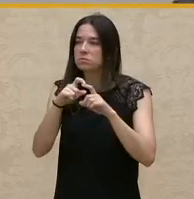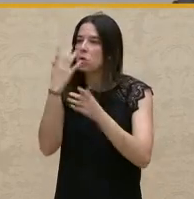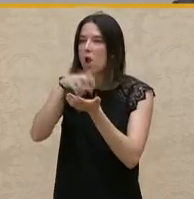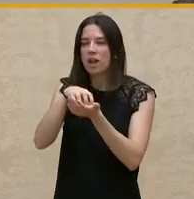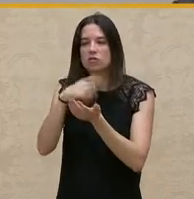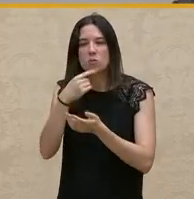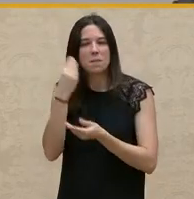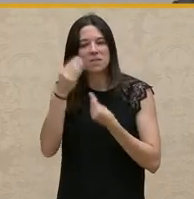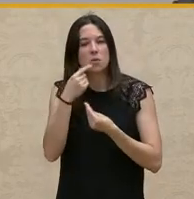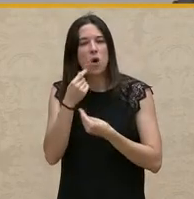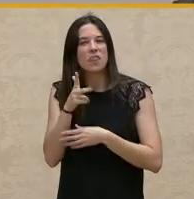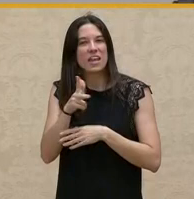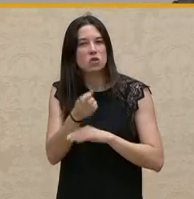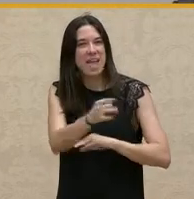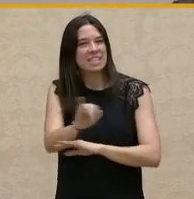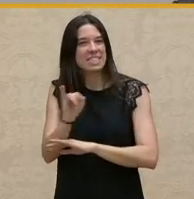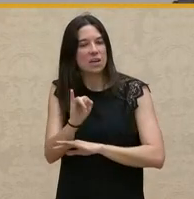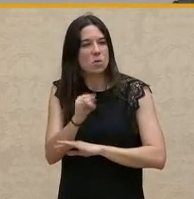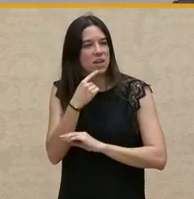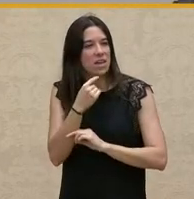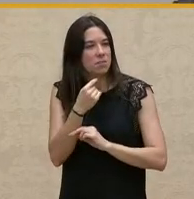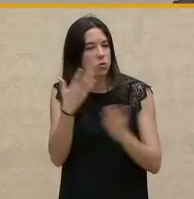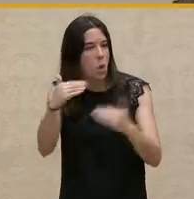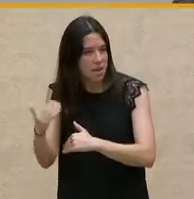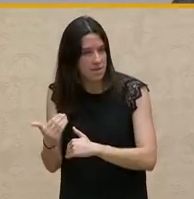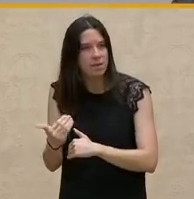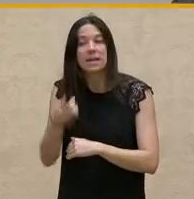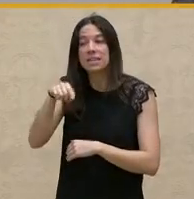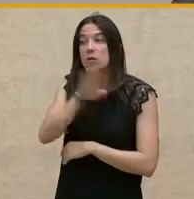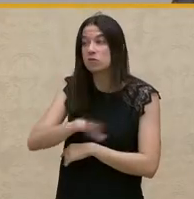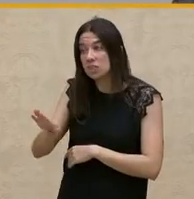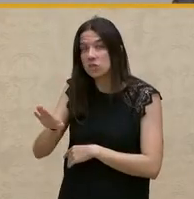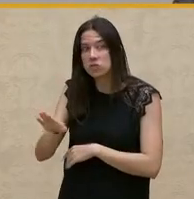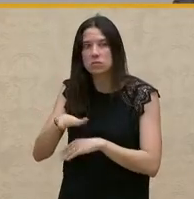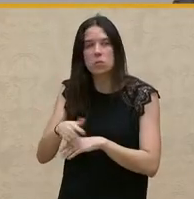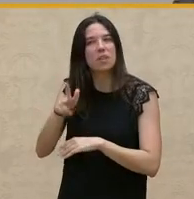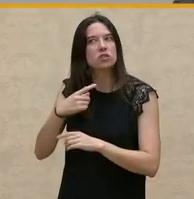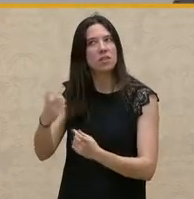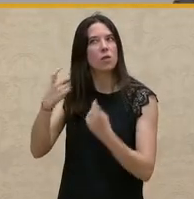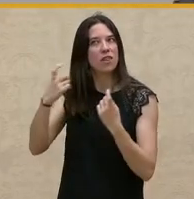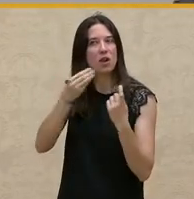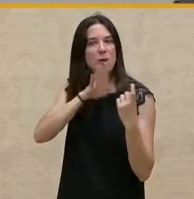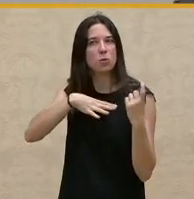Y después también los niños tienen el derecho a recibir la mejor educación posible y en la